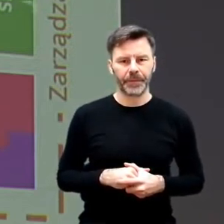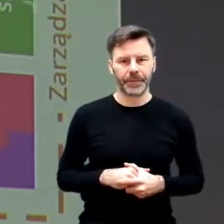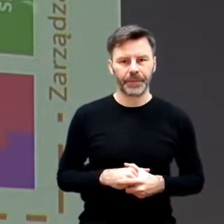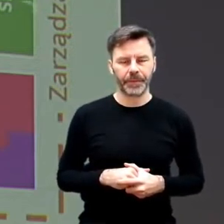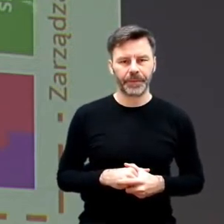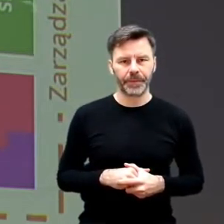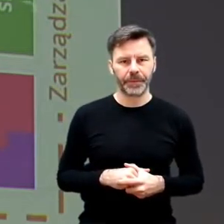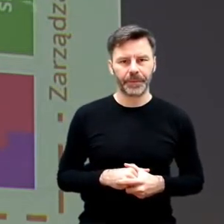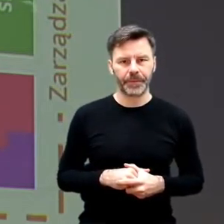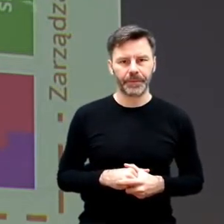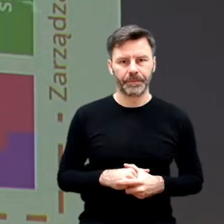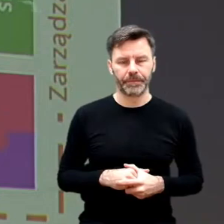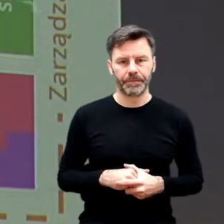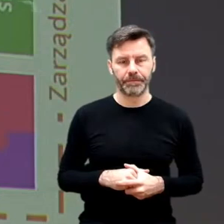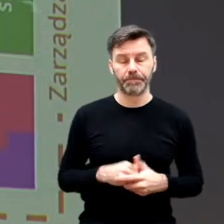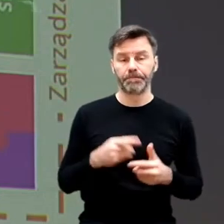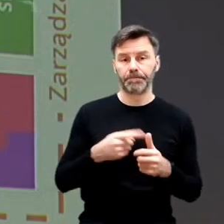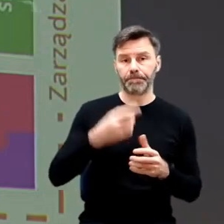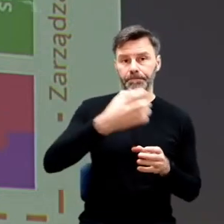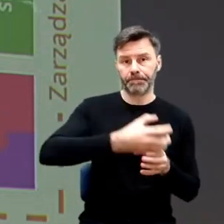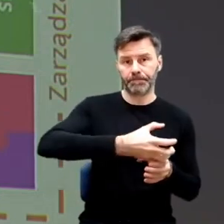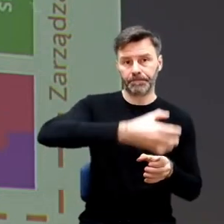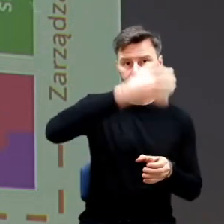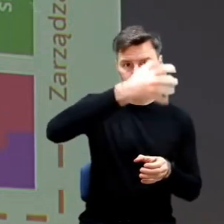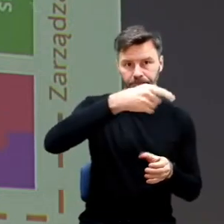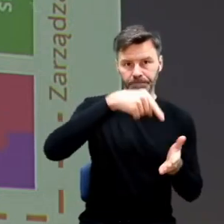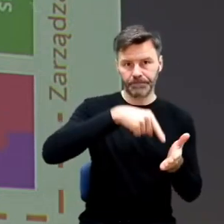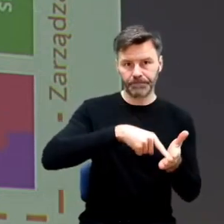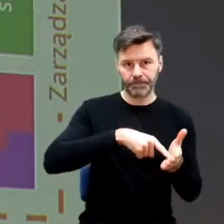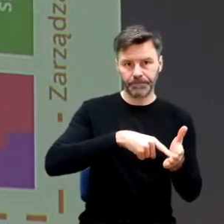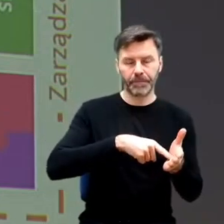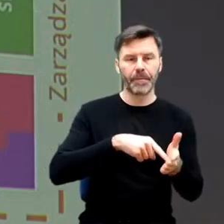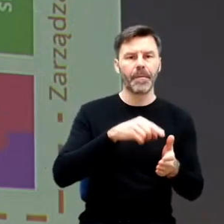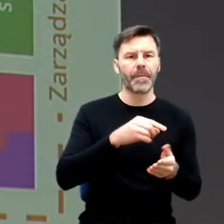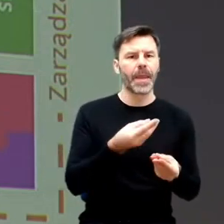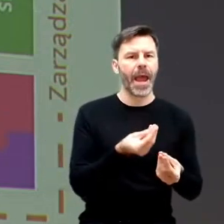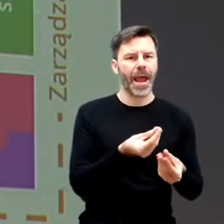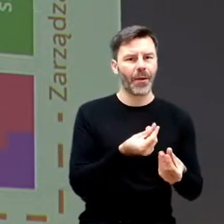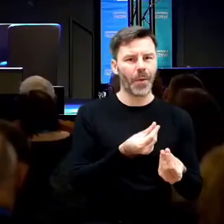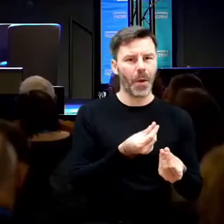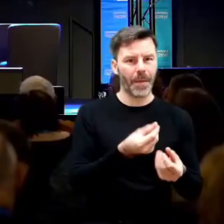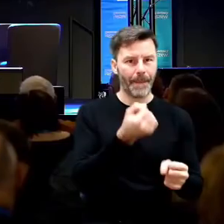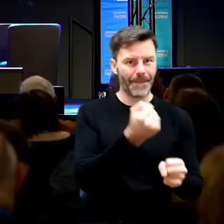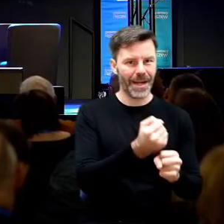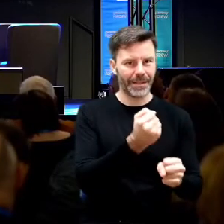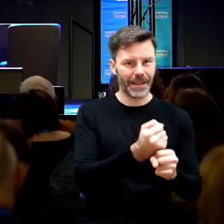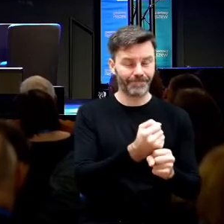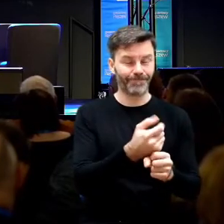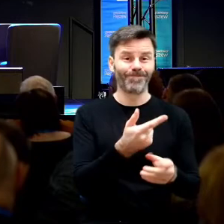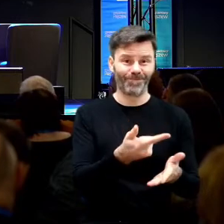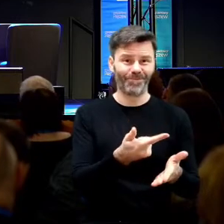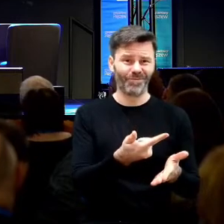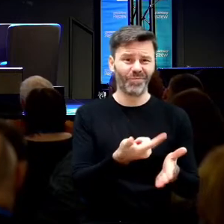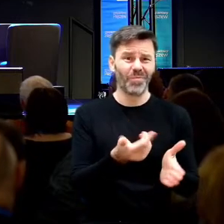Dlatego ten filar tu jest powiązany, baza ekonomiczna, praca. To jest ta podstawowa potrzeba, no nie ma pracy, nie ma,